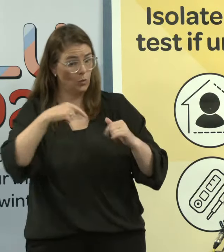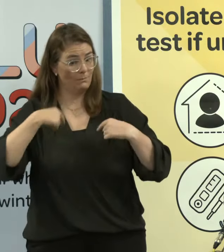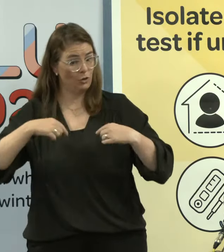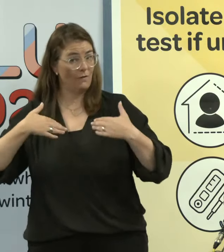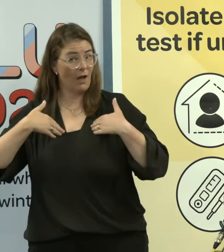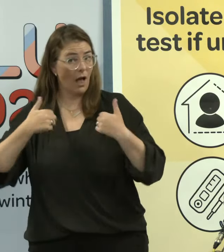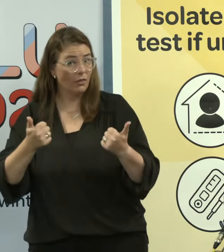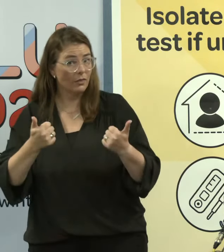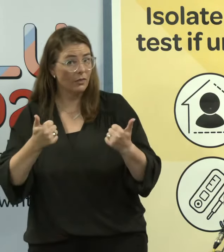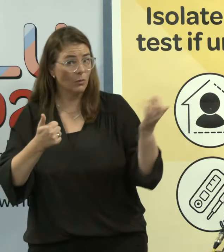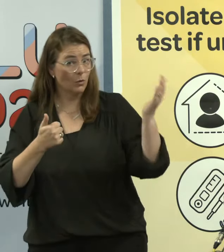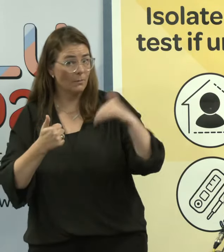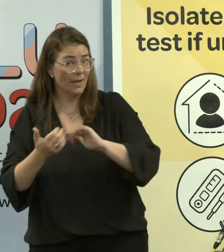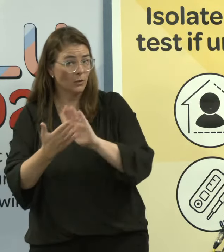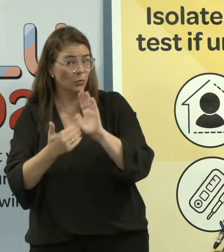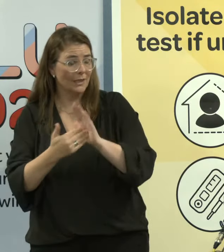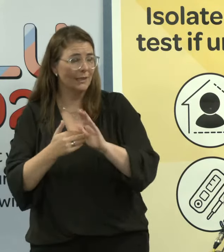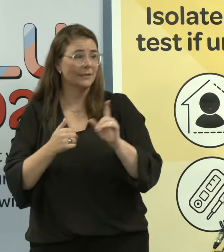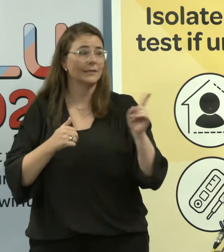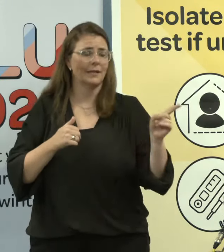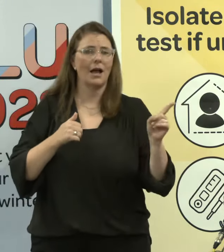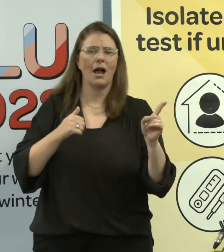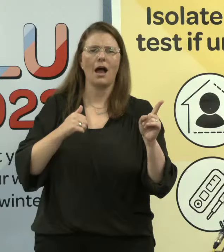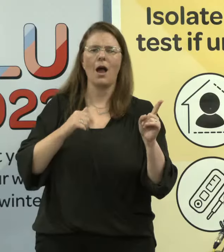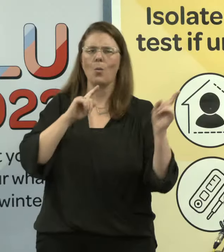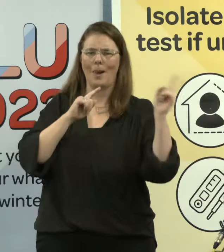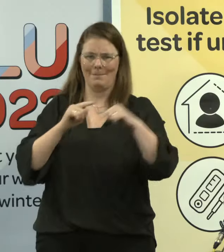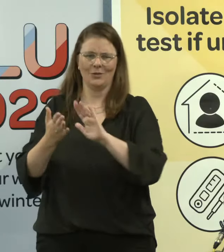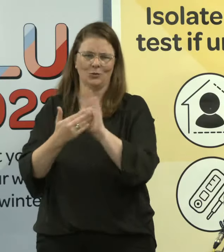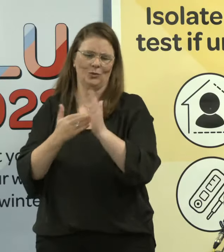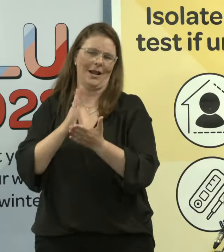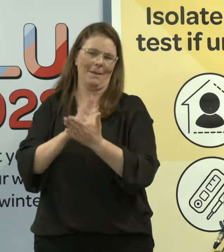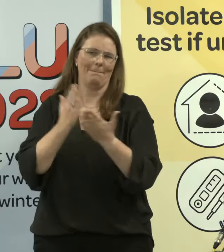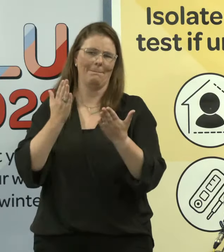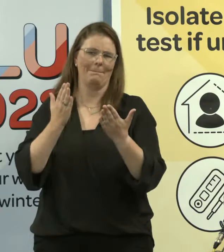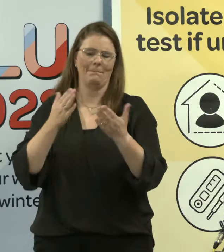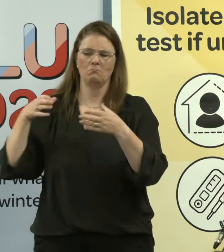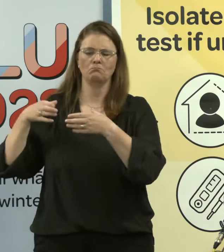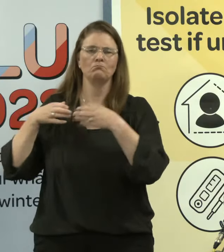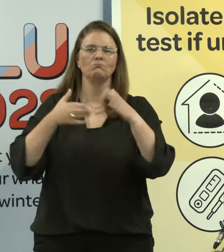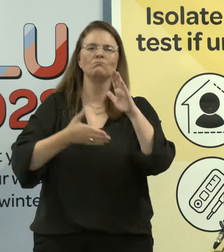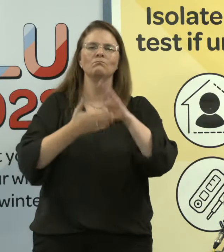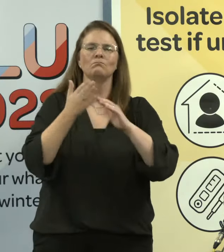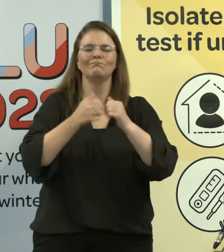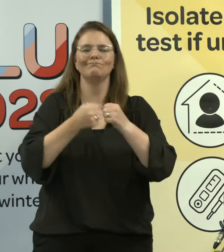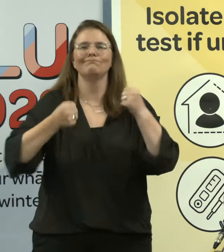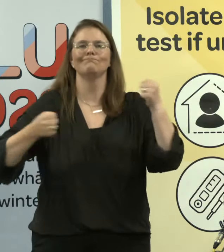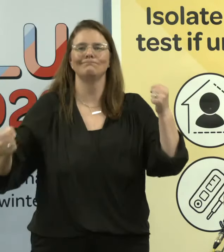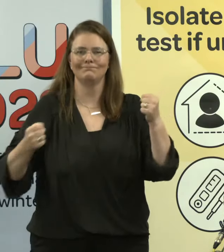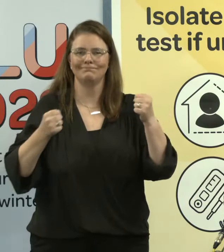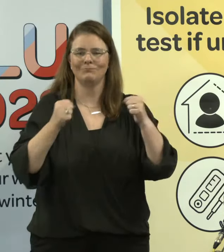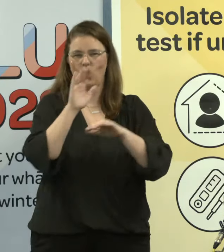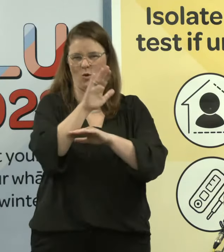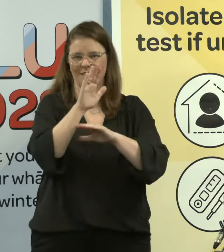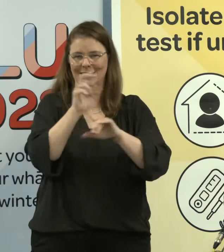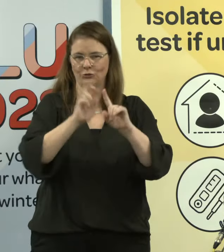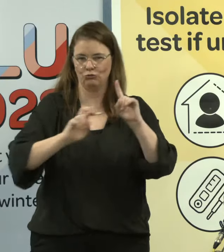Kei hea koe e whakamahere ana mo te haere, mo te roa, me te whakamahere koe mo te hokinga